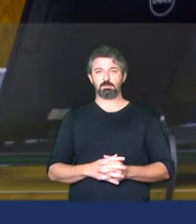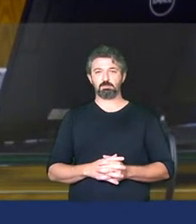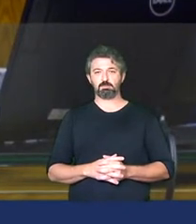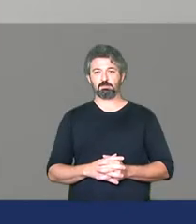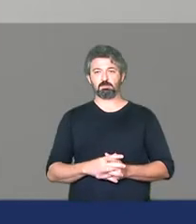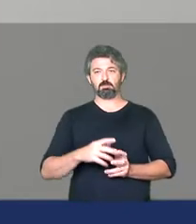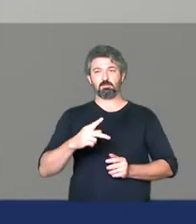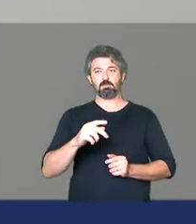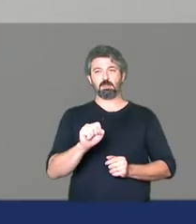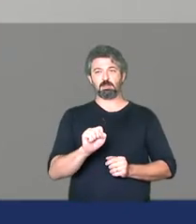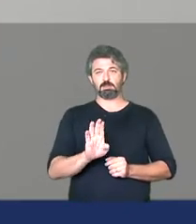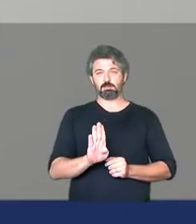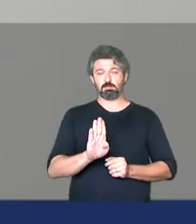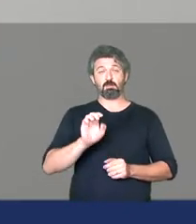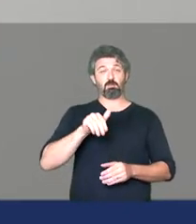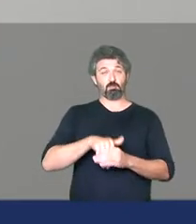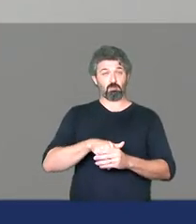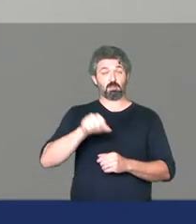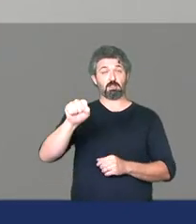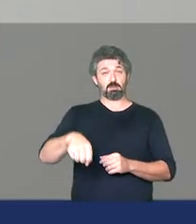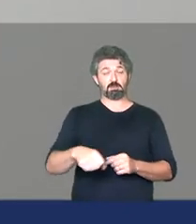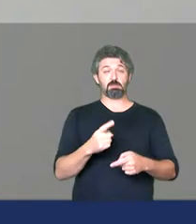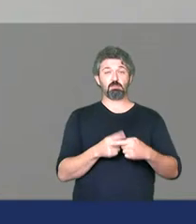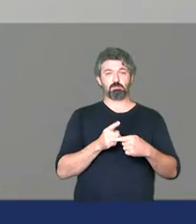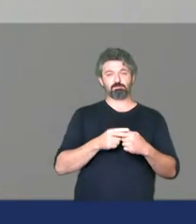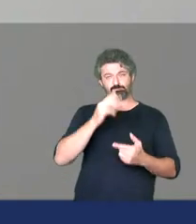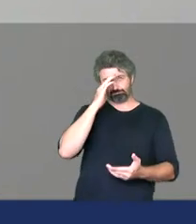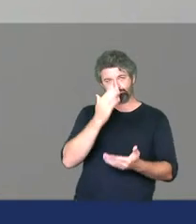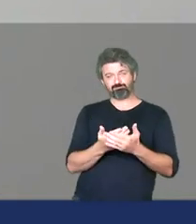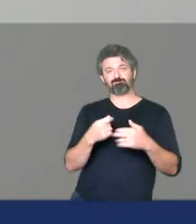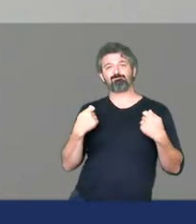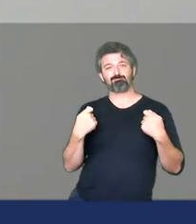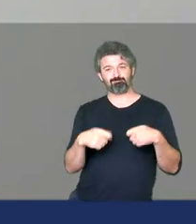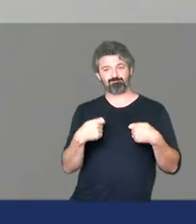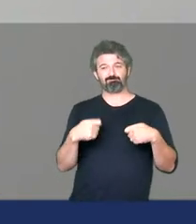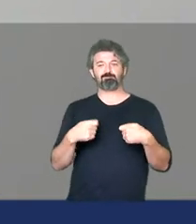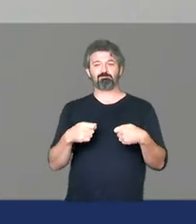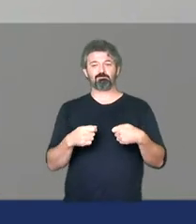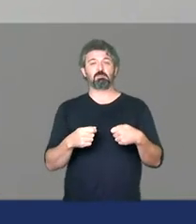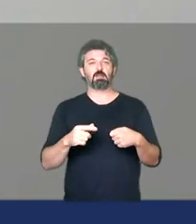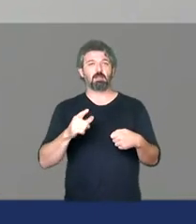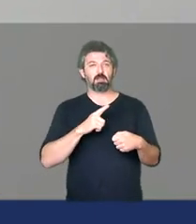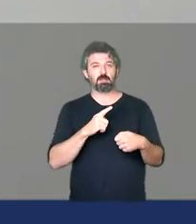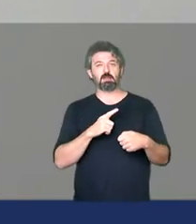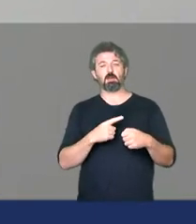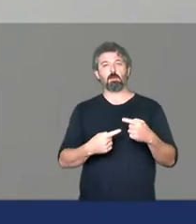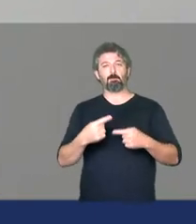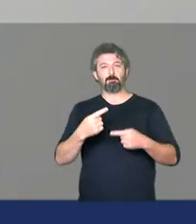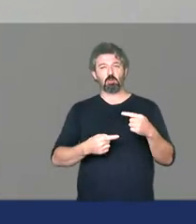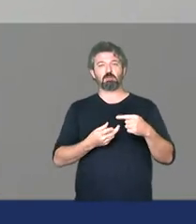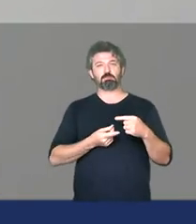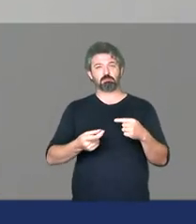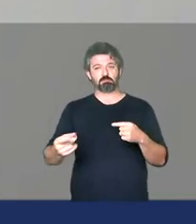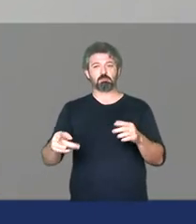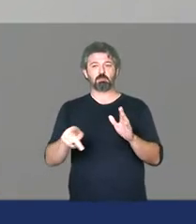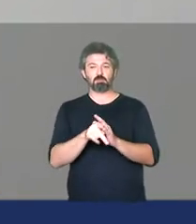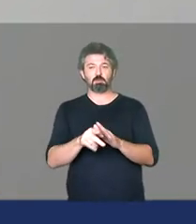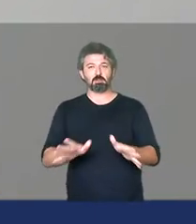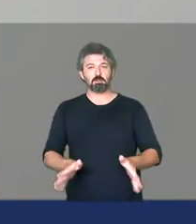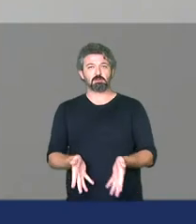PSB? DEPUTADA ALICE. -- [DEPUTADA]: SENHOR PRESIDENTE, O PSB TAMBÉM ORIENTA SIM QUE ACREDITA NA NECESSIDADE DE TERMOS UM... UMA POLÍTICA PERMANENTE DE